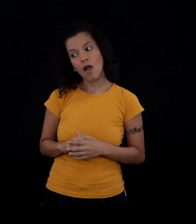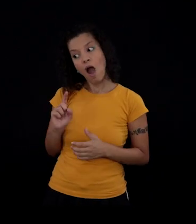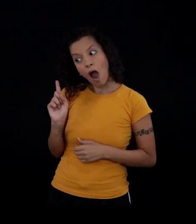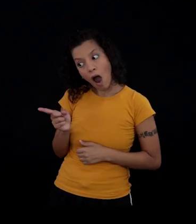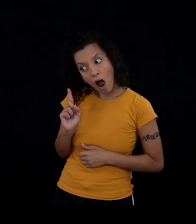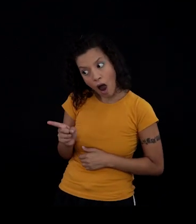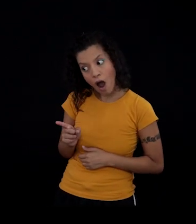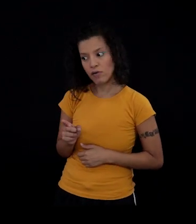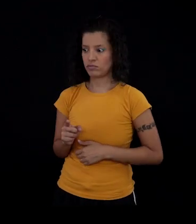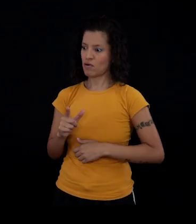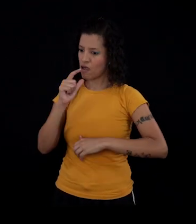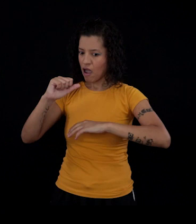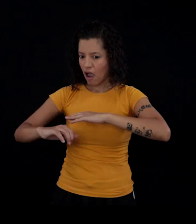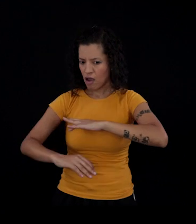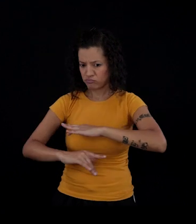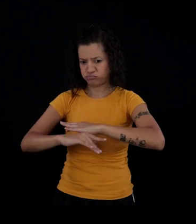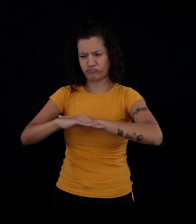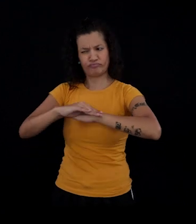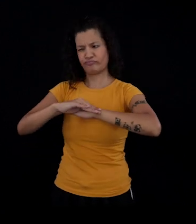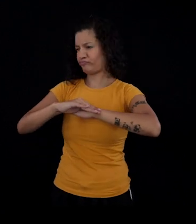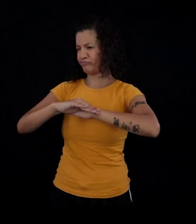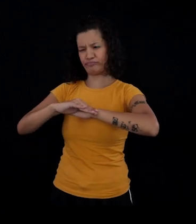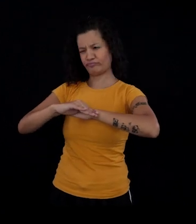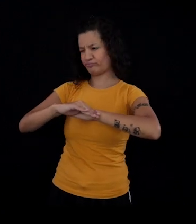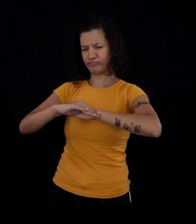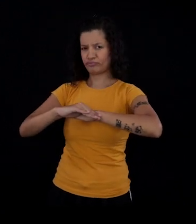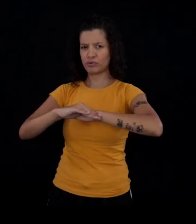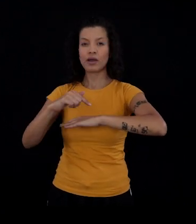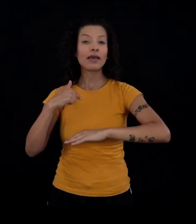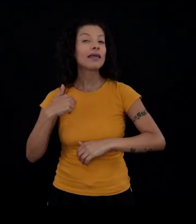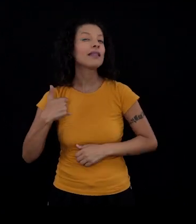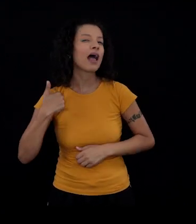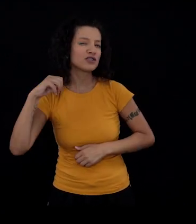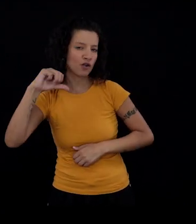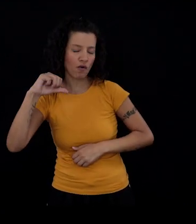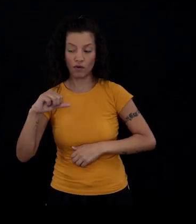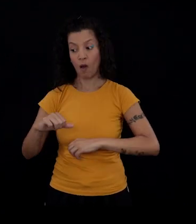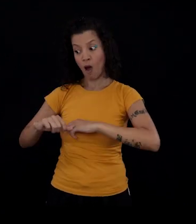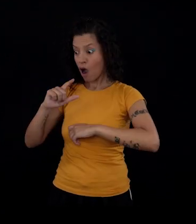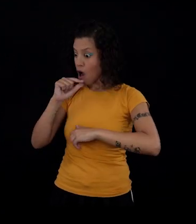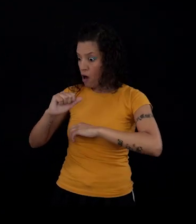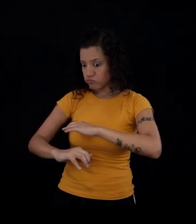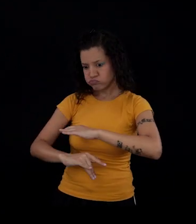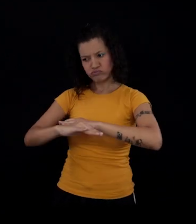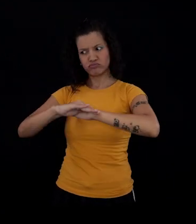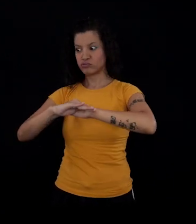“minha filha, não vai encher a água porque os botos estão passando”.